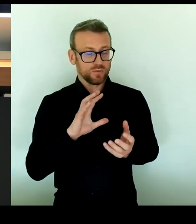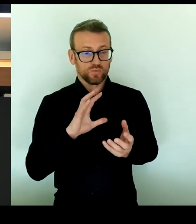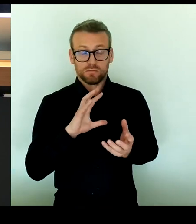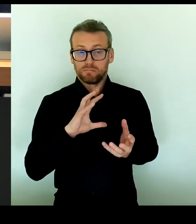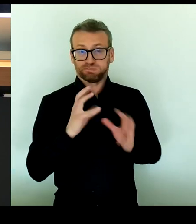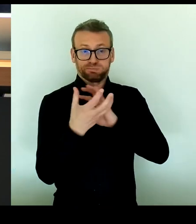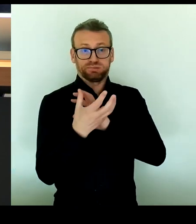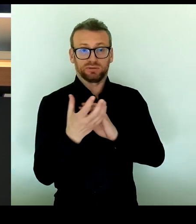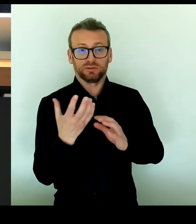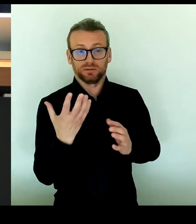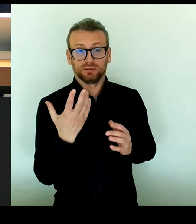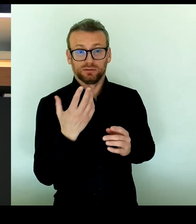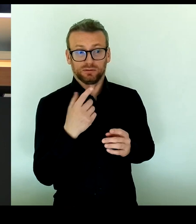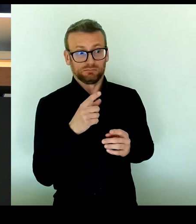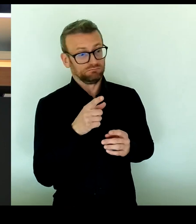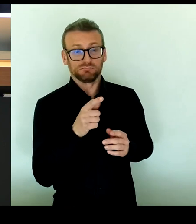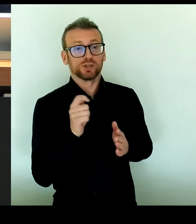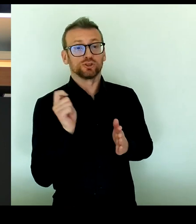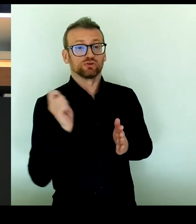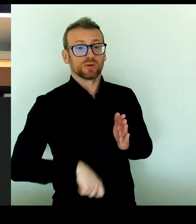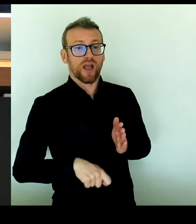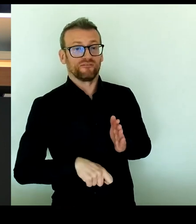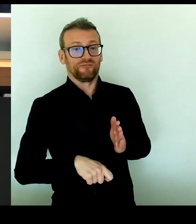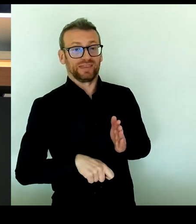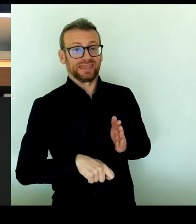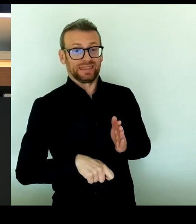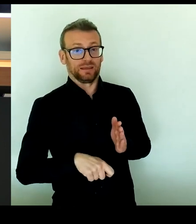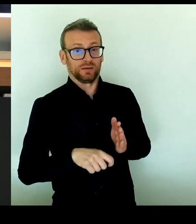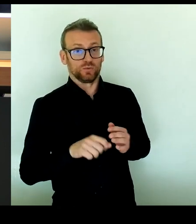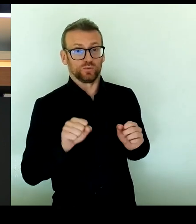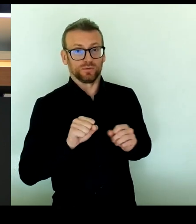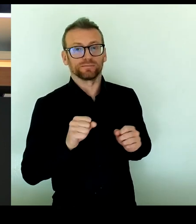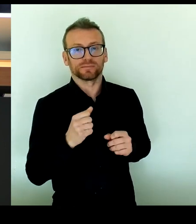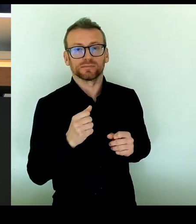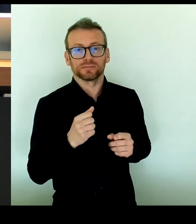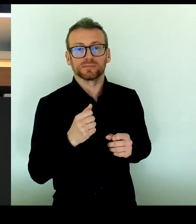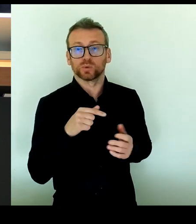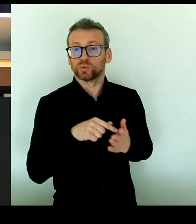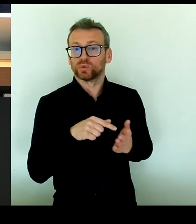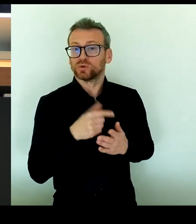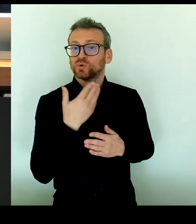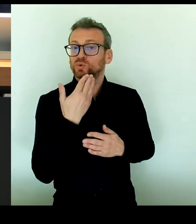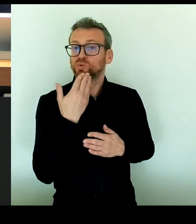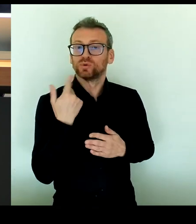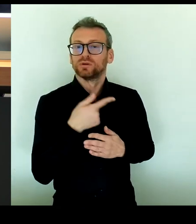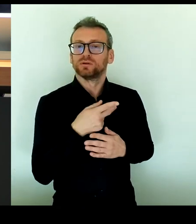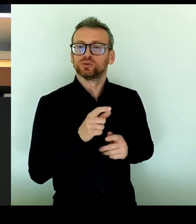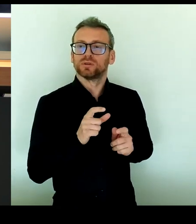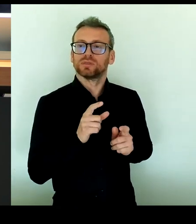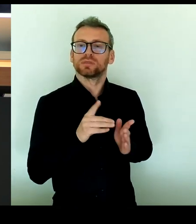ansehen, dann haben wir uns doch da erheblich verbesser. 2020 gab es 33 Verfahren plus Dunkelziffer. Wir sind